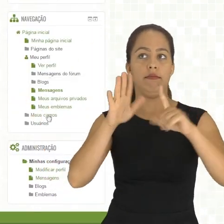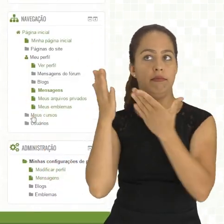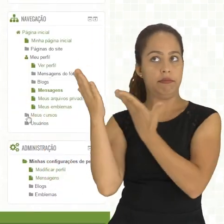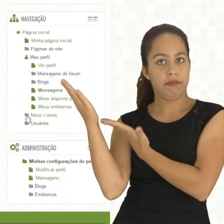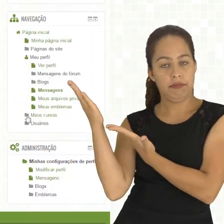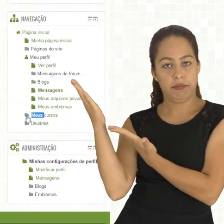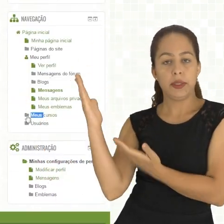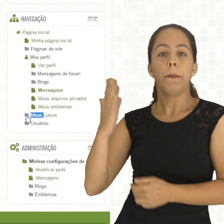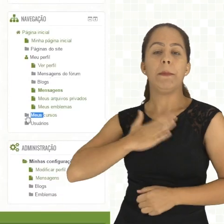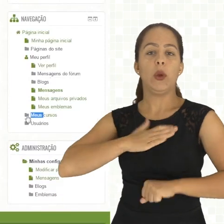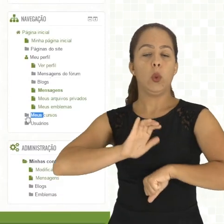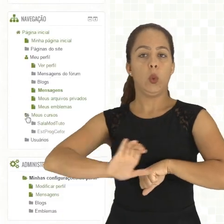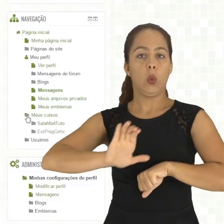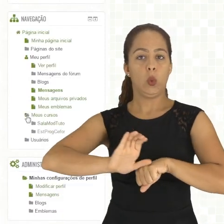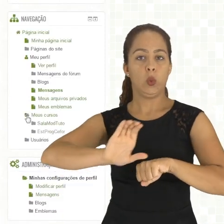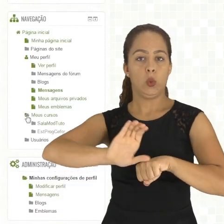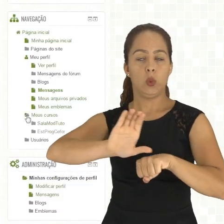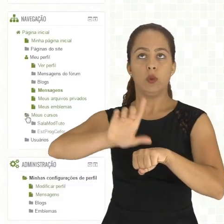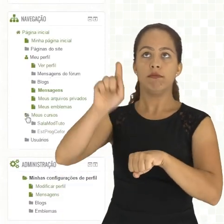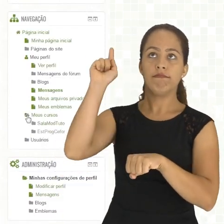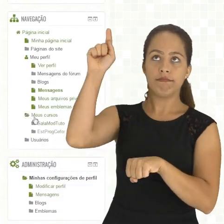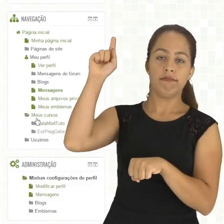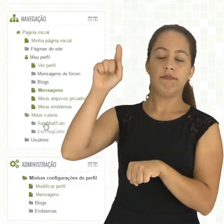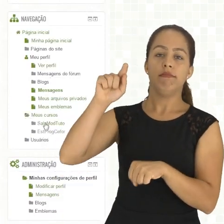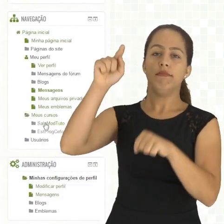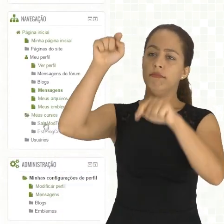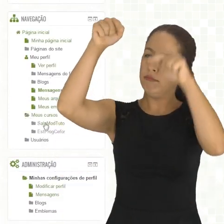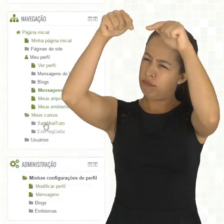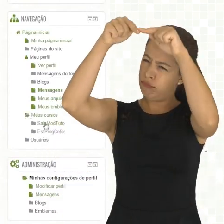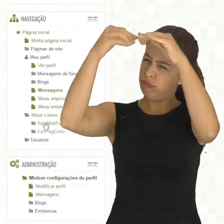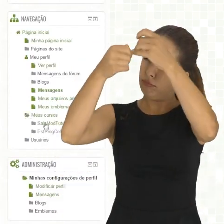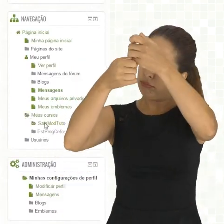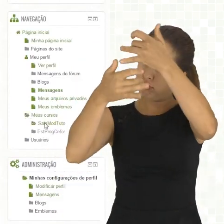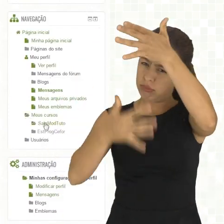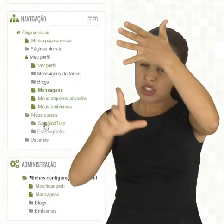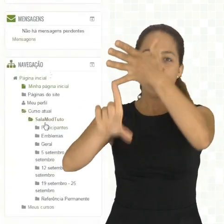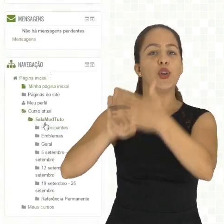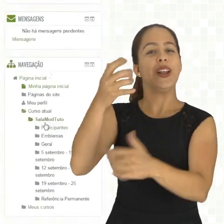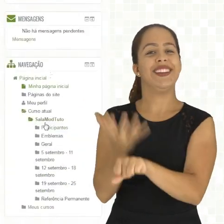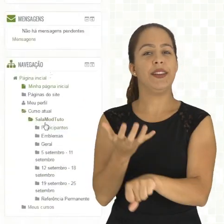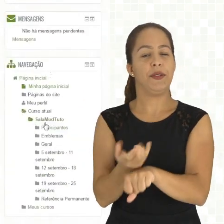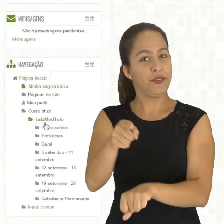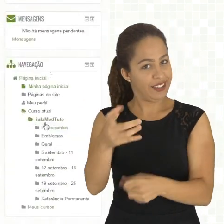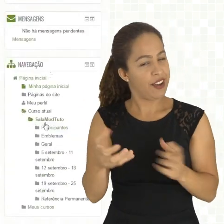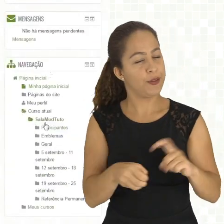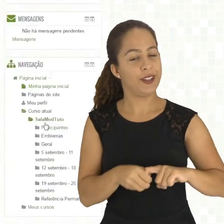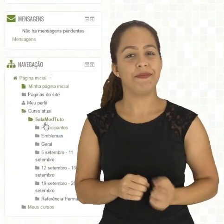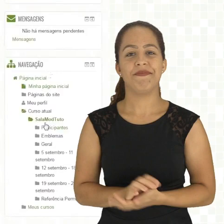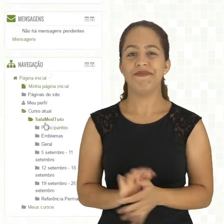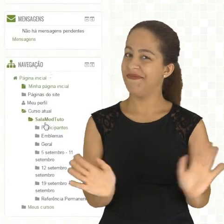meus cursos e escolha a disciplina que